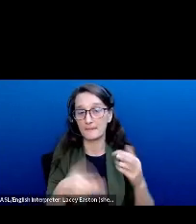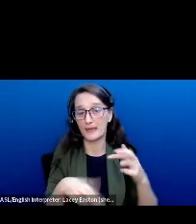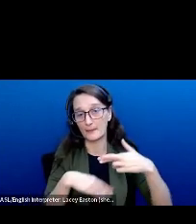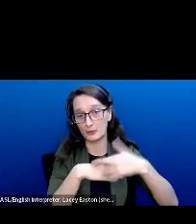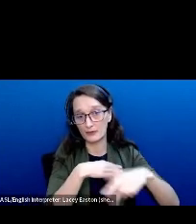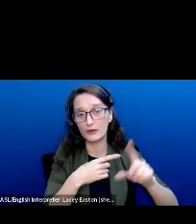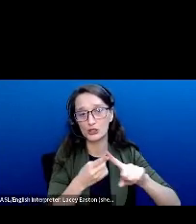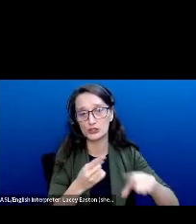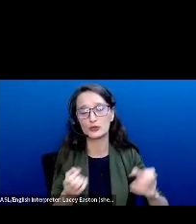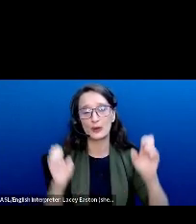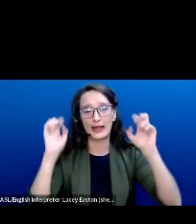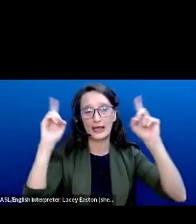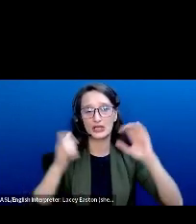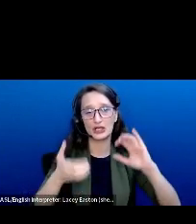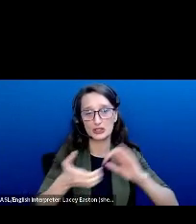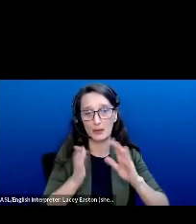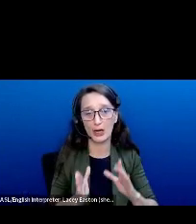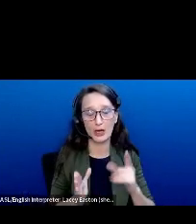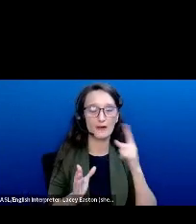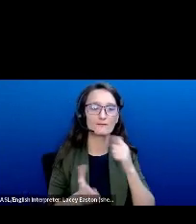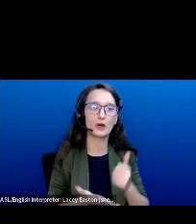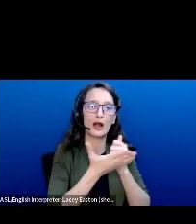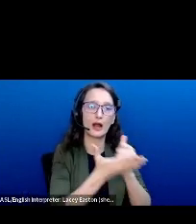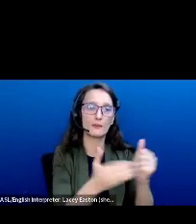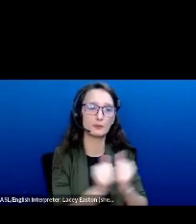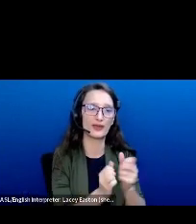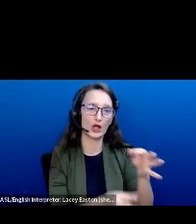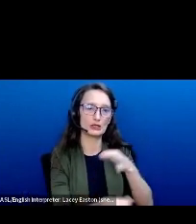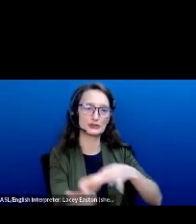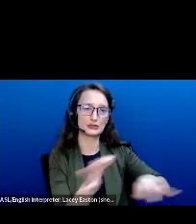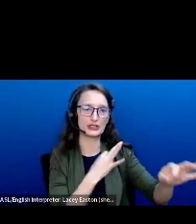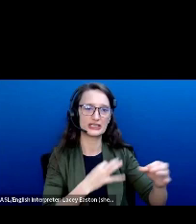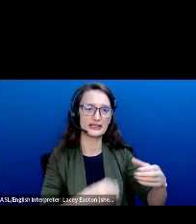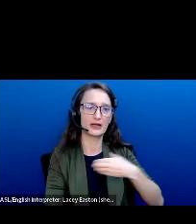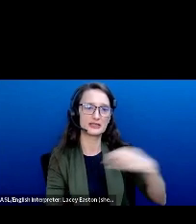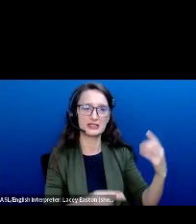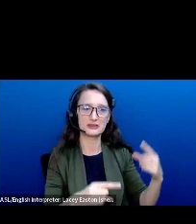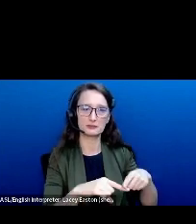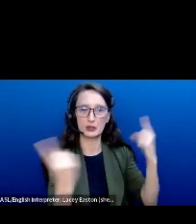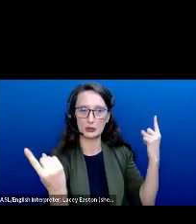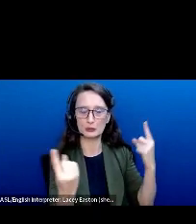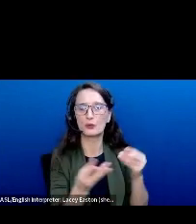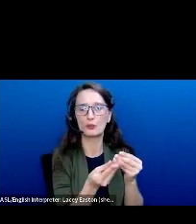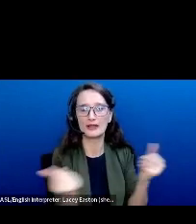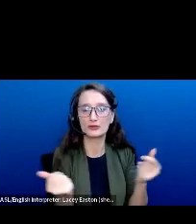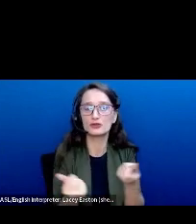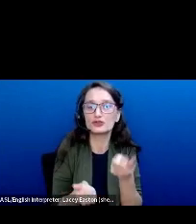para ayudar con la resolución alternativa de disputas o derivarlos a nuestra unidad de quejas. Estas